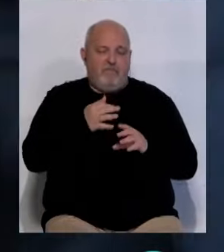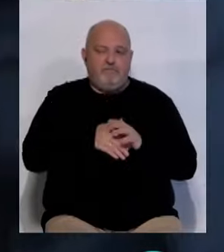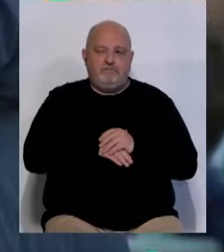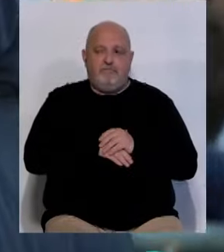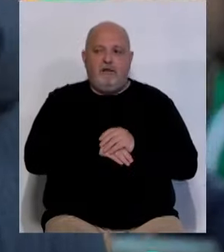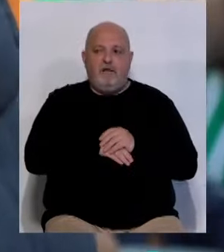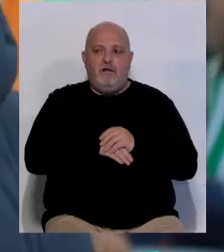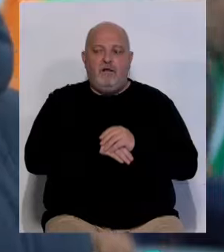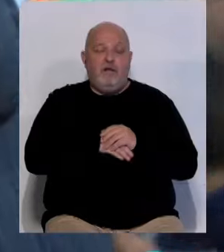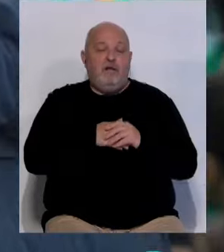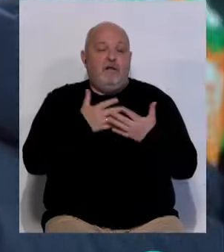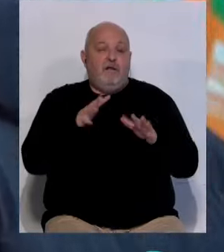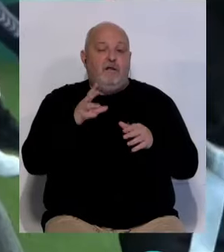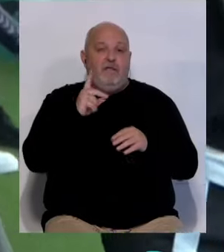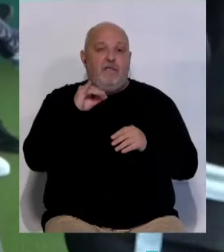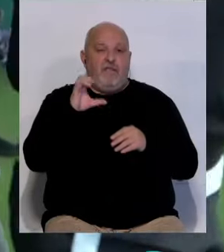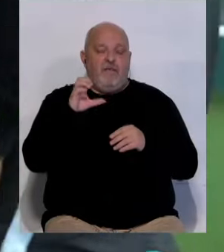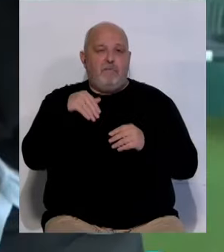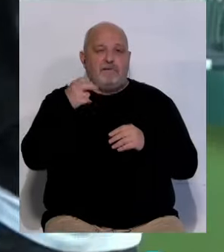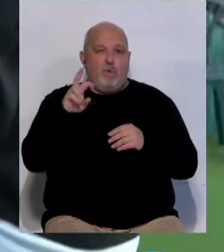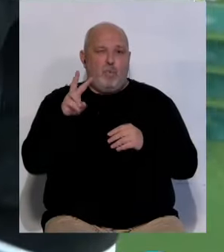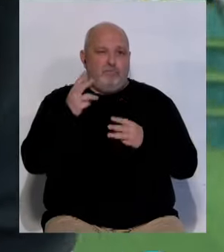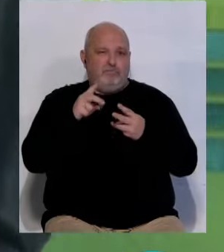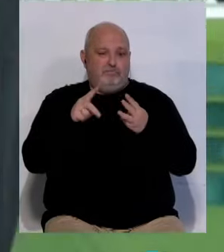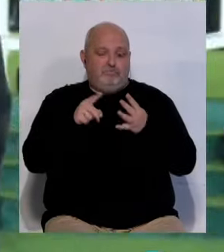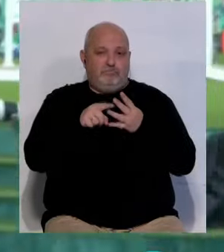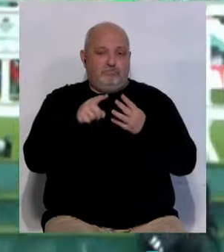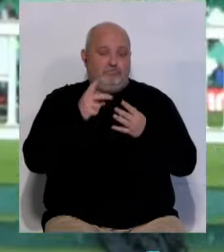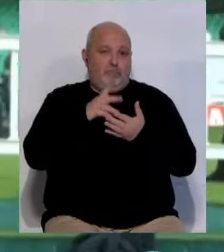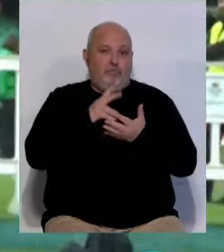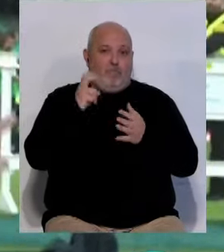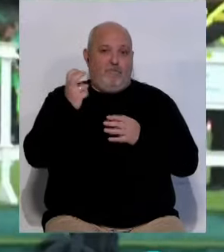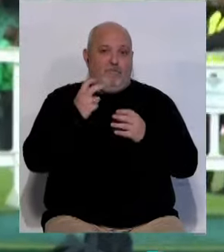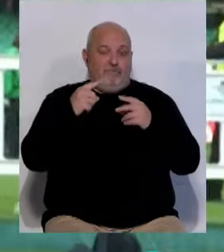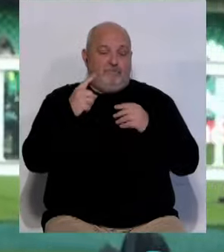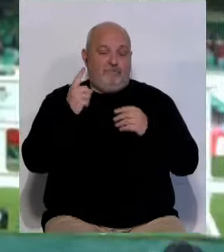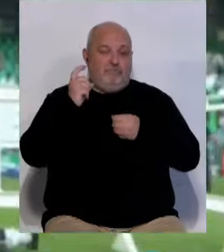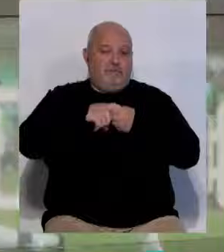a ver si llega día 10 sasou para poder entrenar con sus nuevos compañeros y estar ya disponible